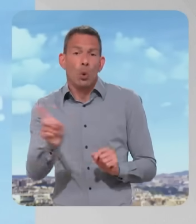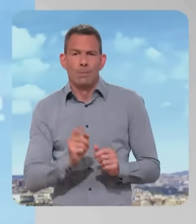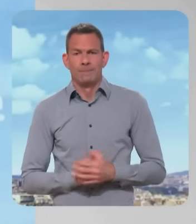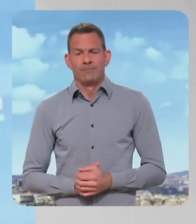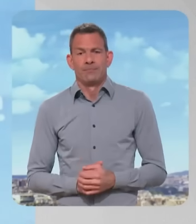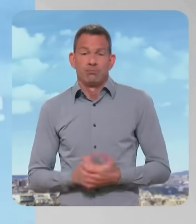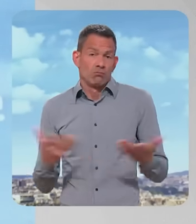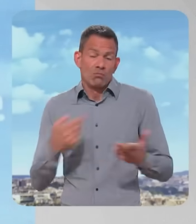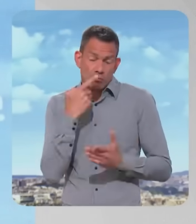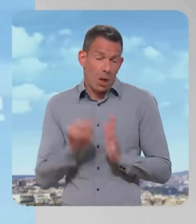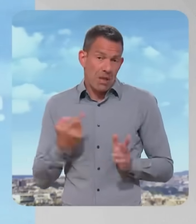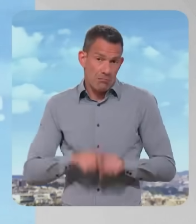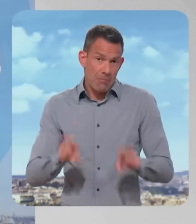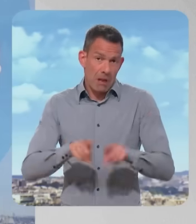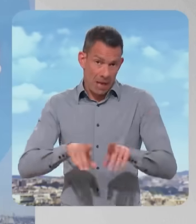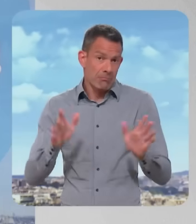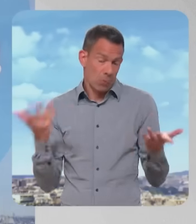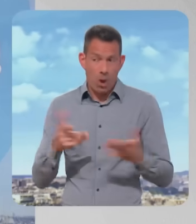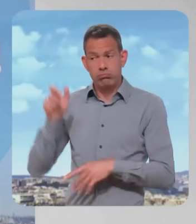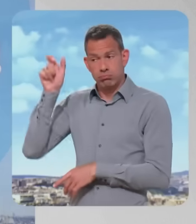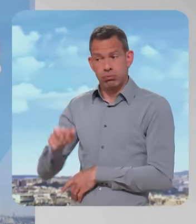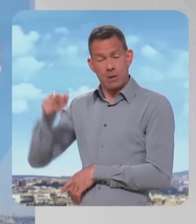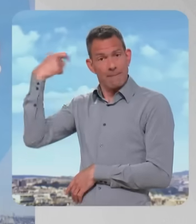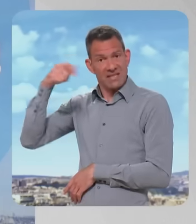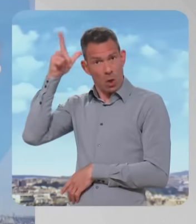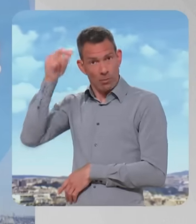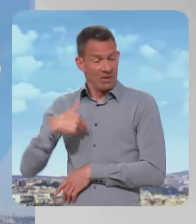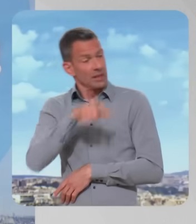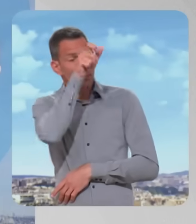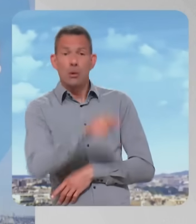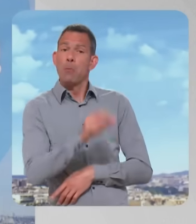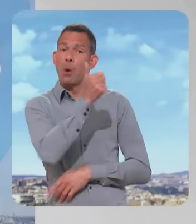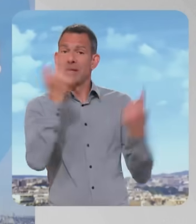Quand nous avons fait campagne sur un programme... Ce programme ne peut pas être découpé en tranches.